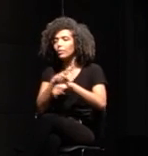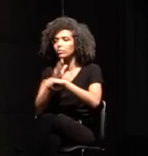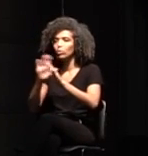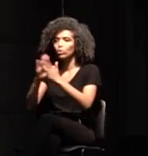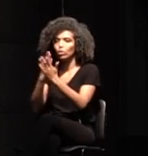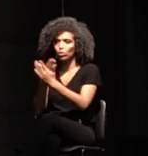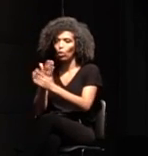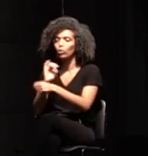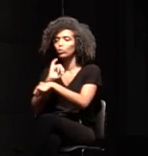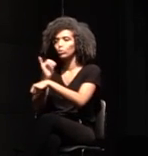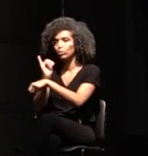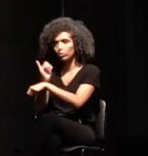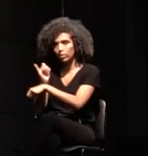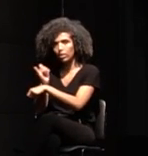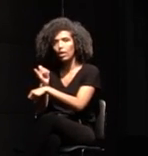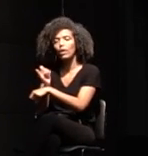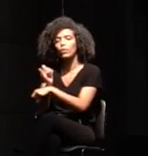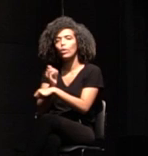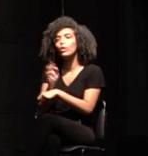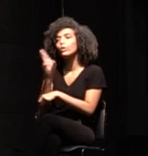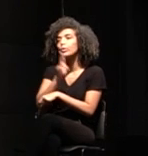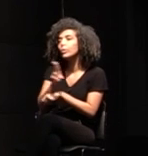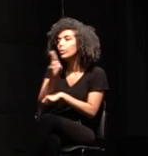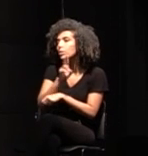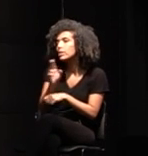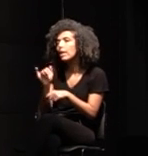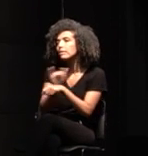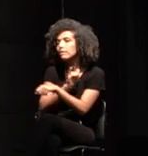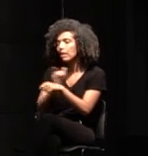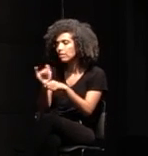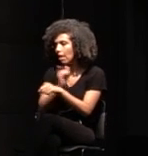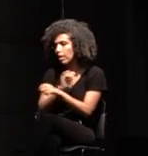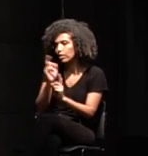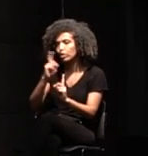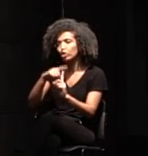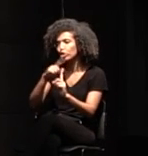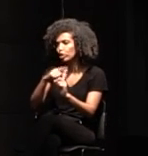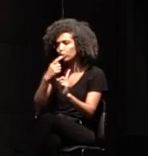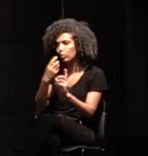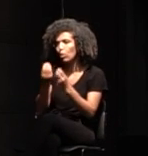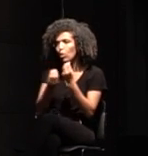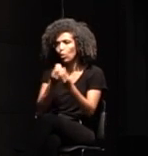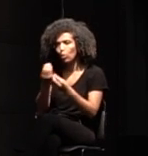que utiliza como ferramenta a reencenação,